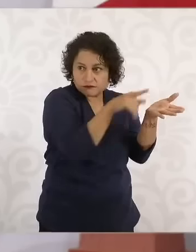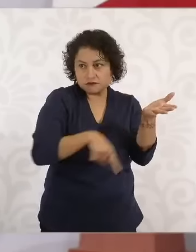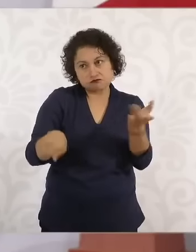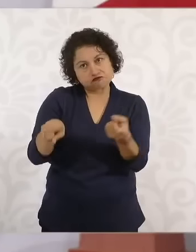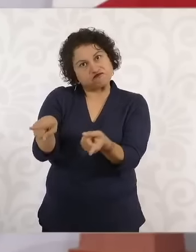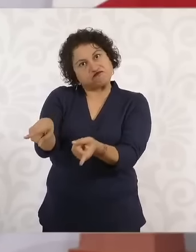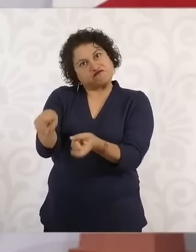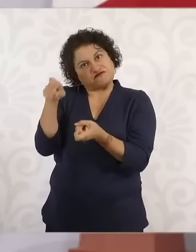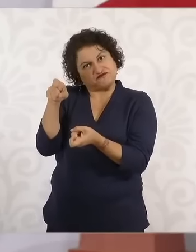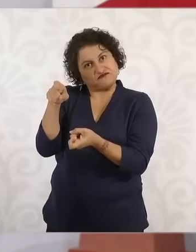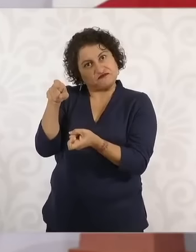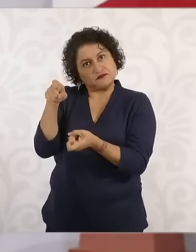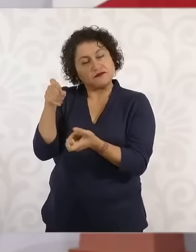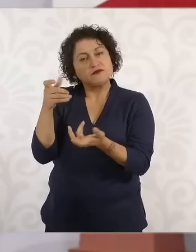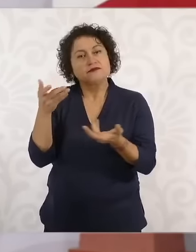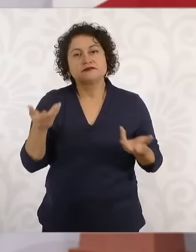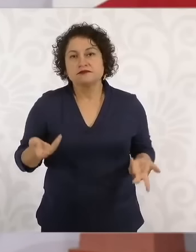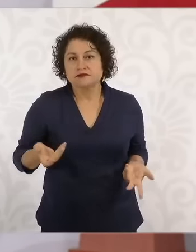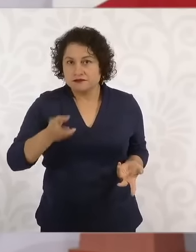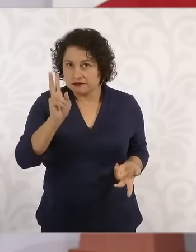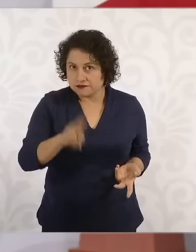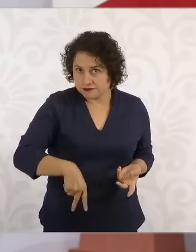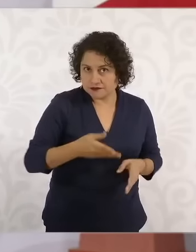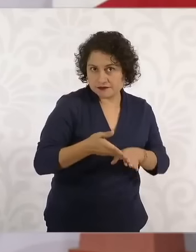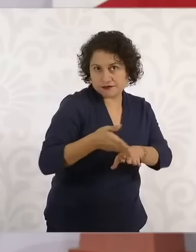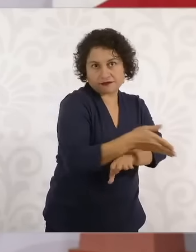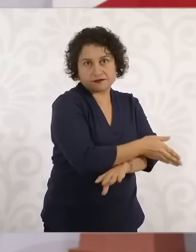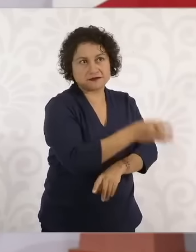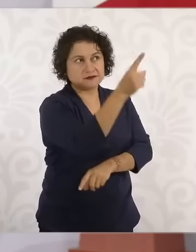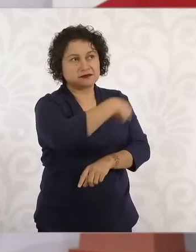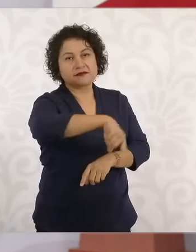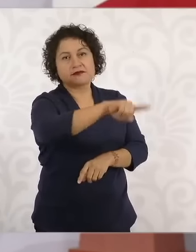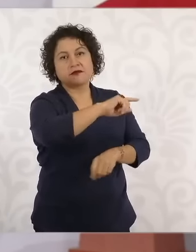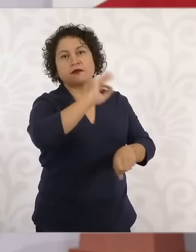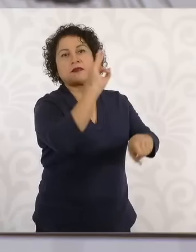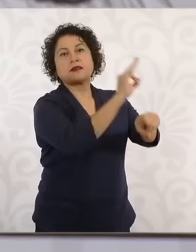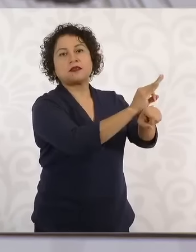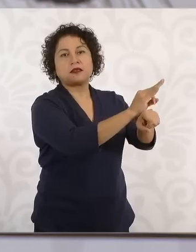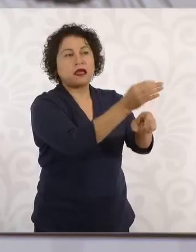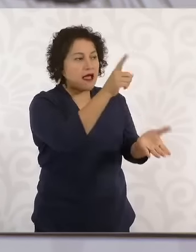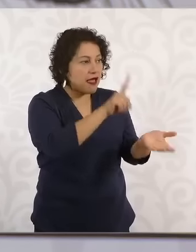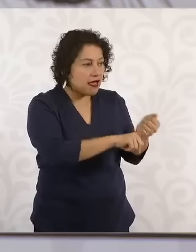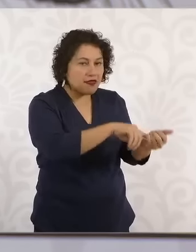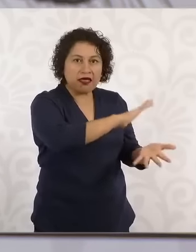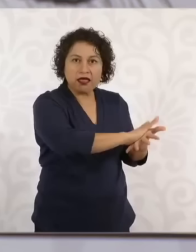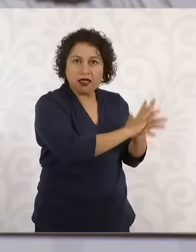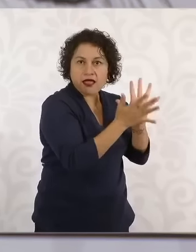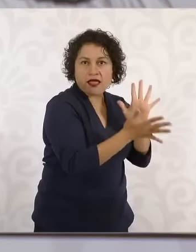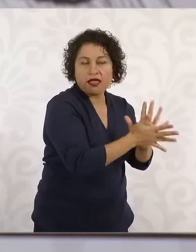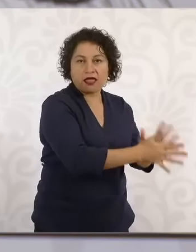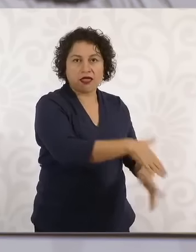y además con mucha corrupción y oscurantismo en el proceso. Ahora es distinto. Es lo que se recauda.